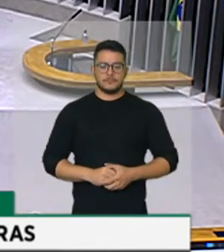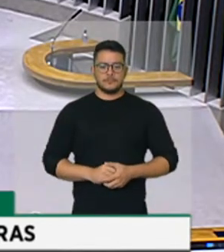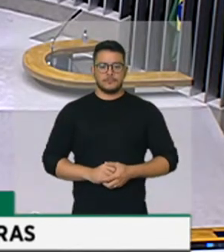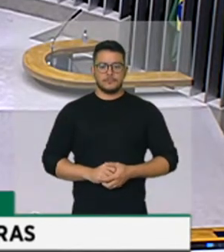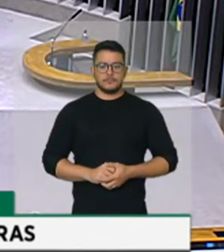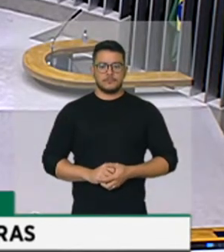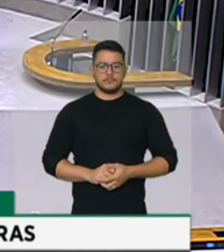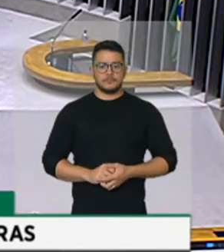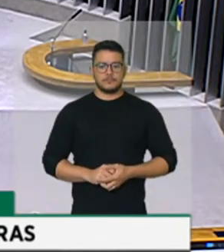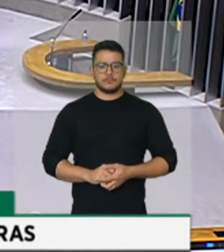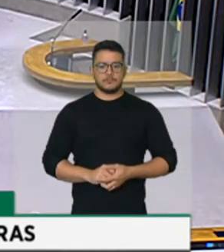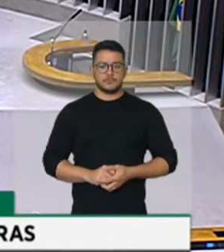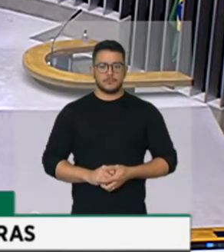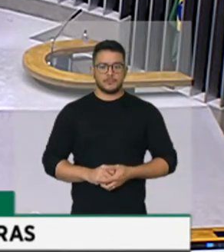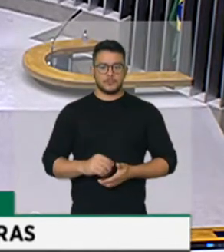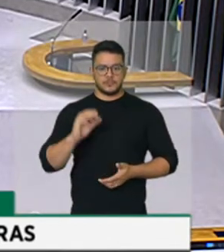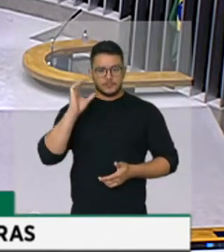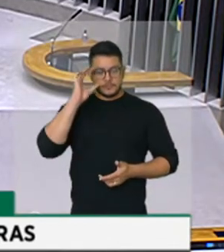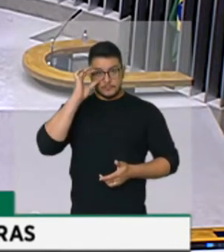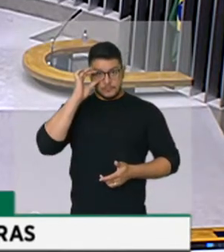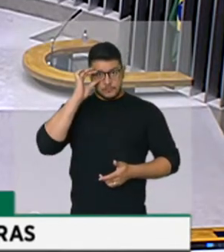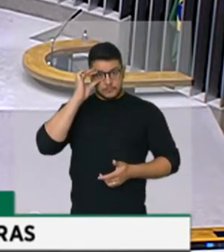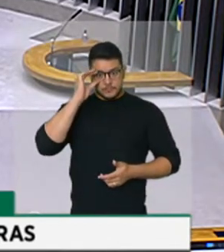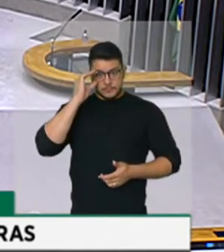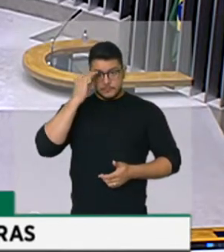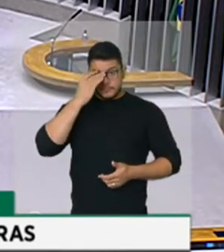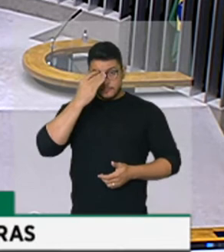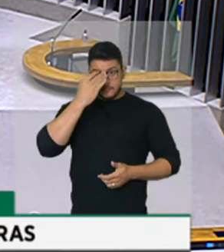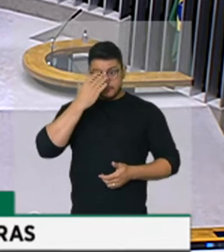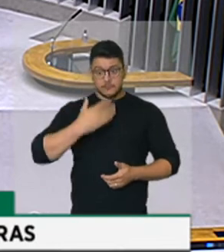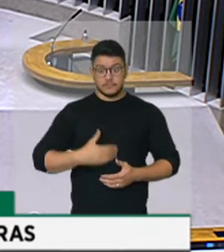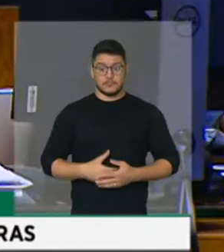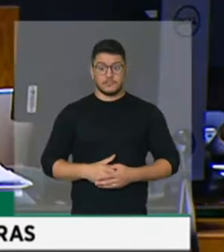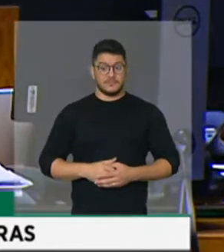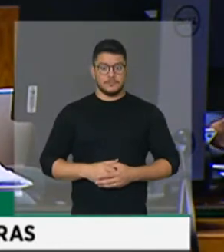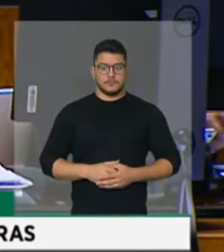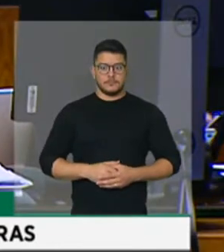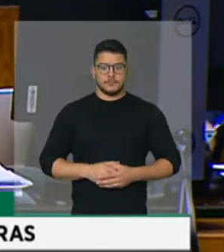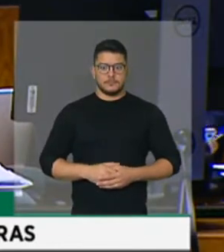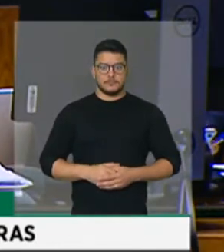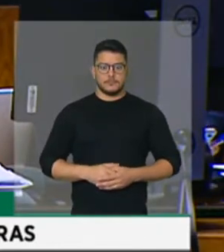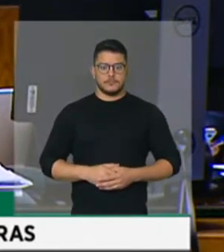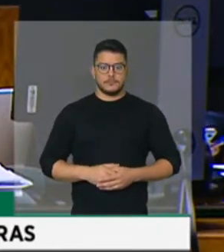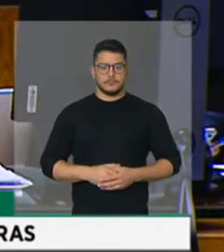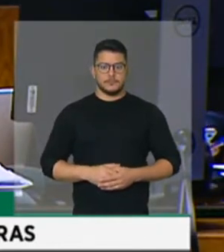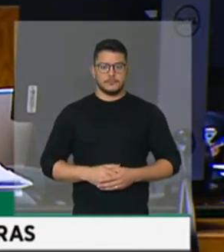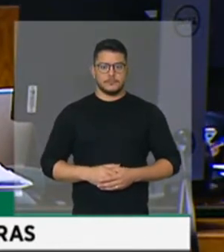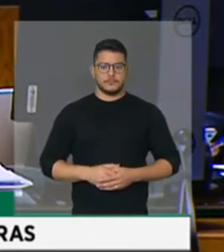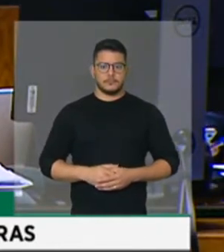NÃO COM O VOTO DO PDT. O PDT DO BRIZOLA TEM LADO. NÃO A VENDA DO PATRIMÔNIO PÚBLICO. NÃO A ENTREGA DA ELETROBRAS.